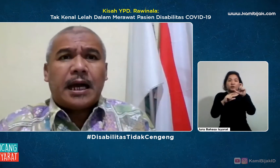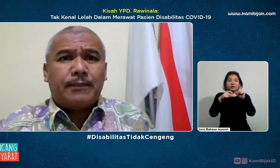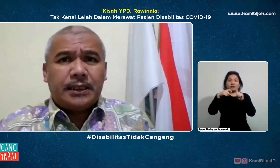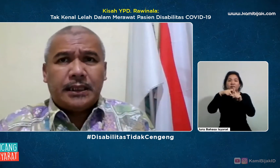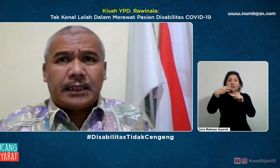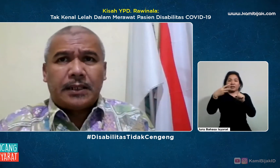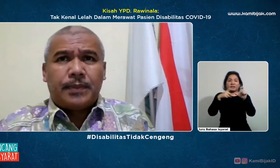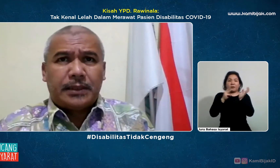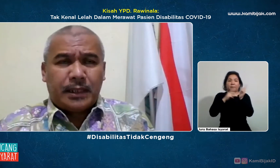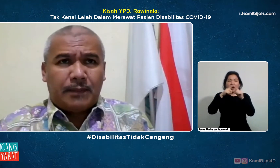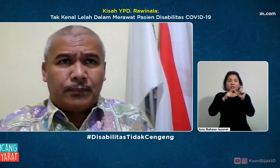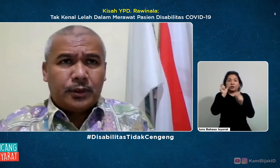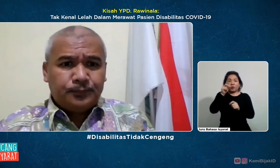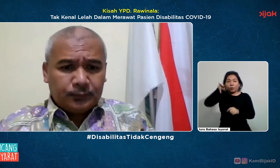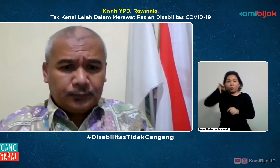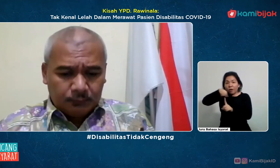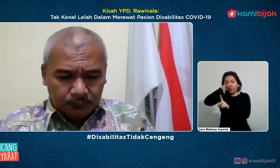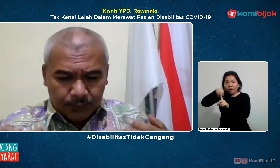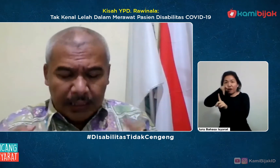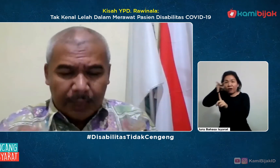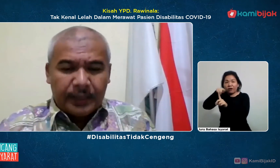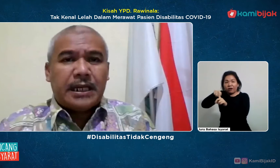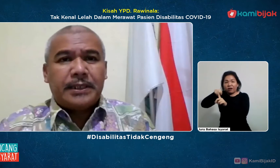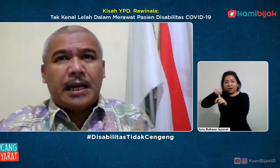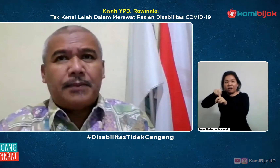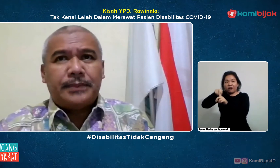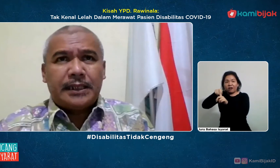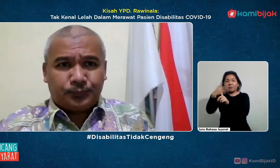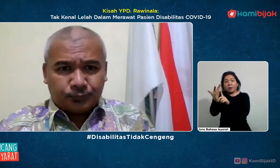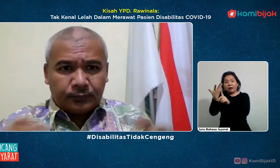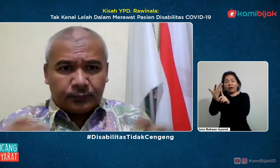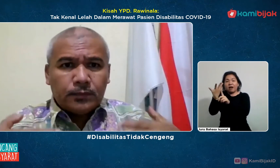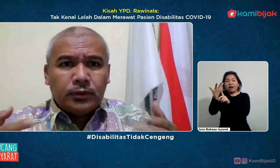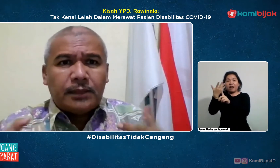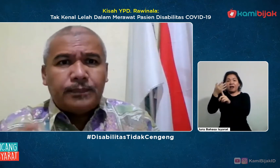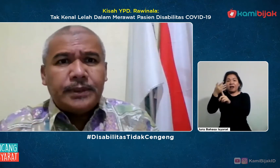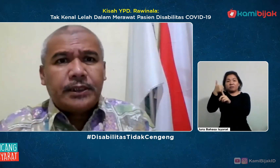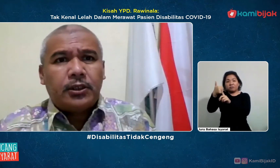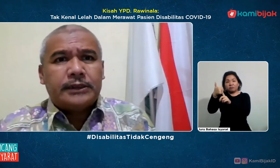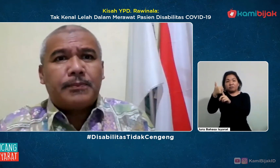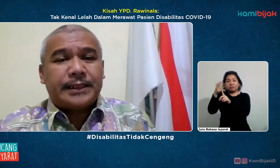untuk anak-anak kami karena bagaimanapun pendamping kami kan bukan di gurun